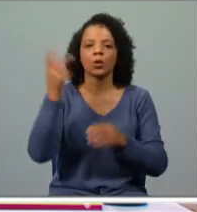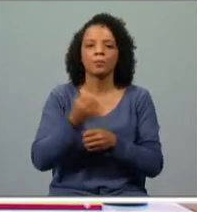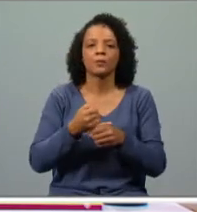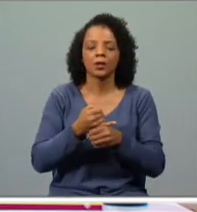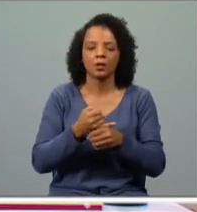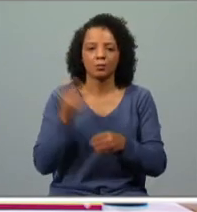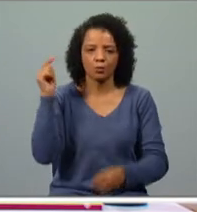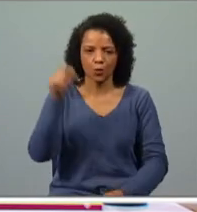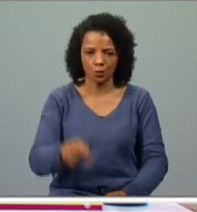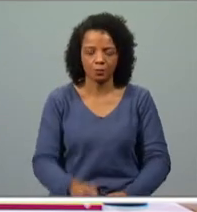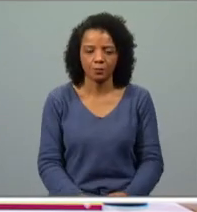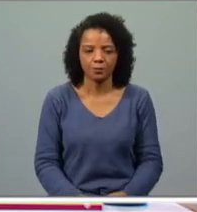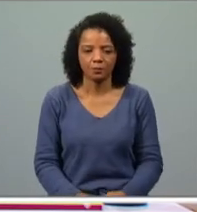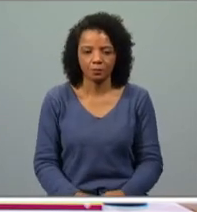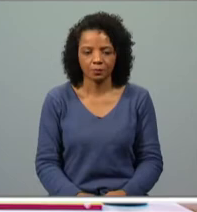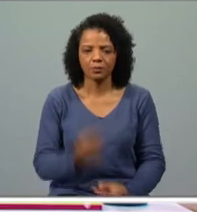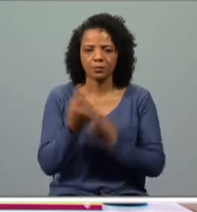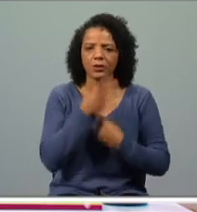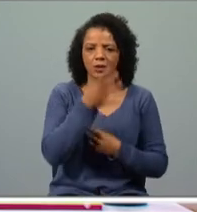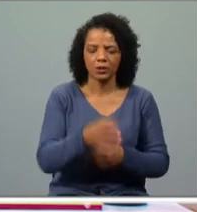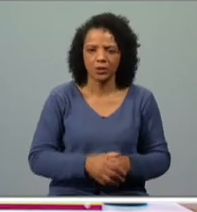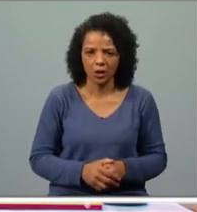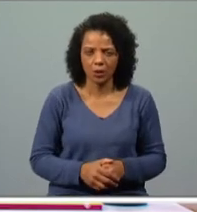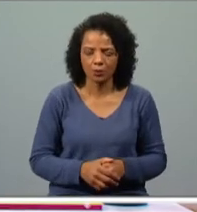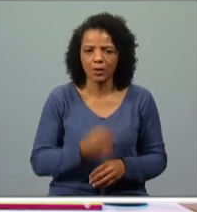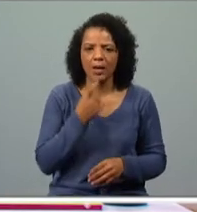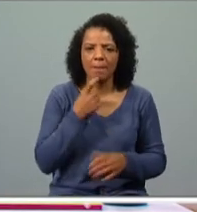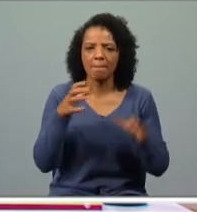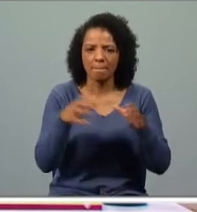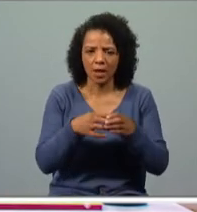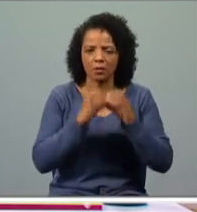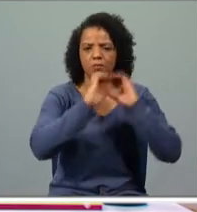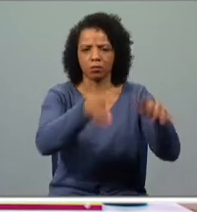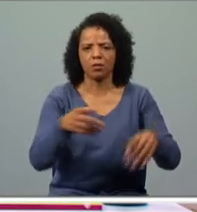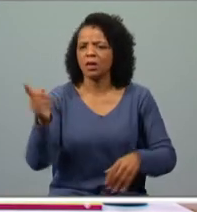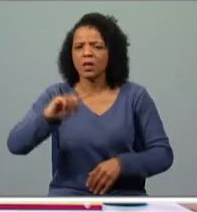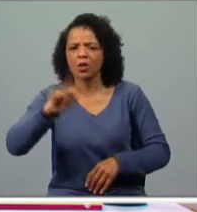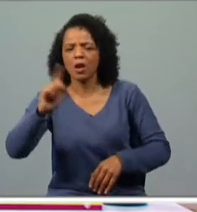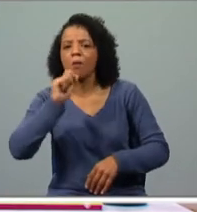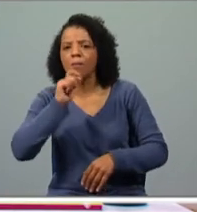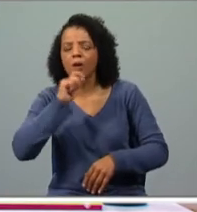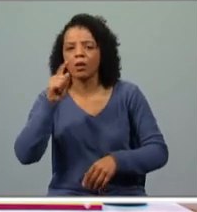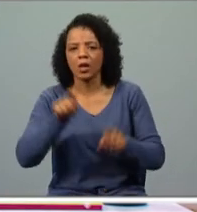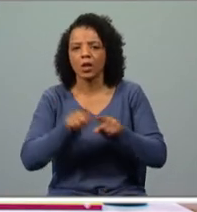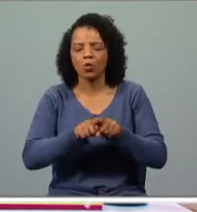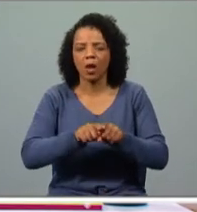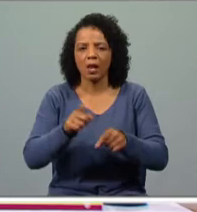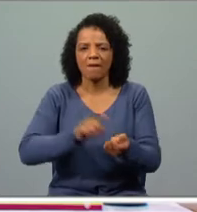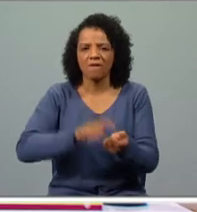de polifemo uns disseram vamos meter o poder agulha polyphemus 的有人說讓我們把針的力量 dentro e os outros eram não que eu posso falar que aqueles ataques de mau gênio e 裡面和其他人不是我可以說那些脾氣暴躁和